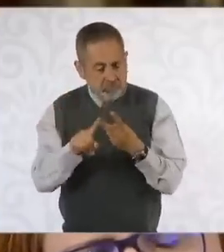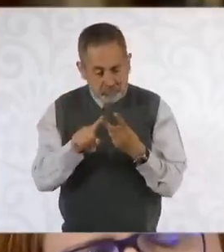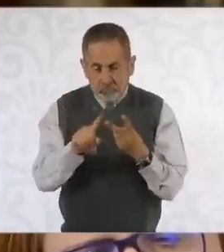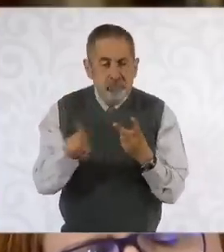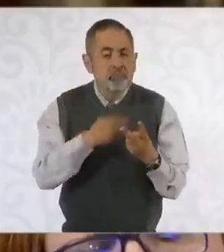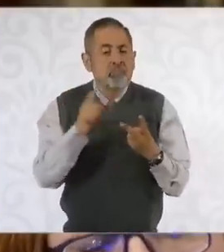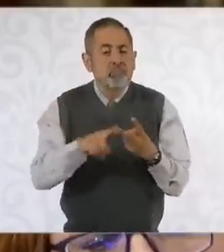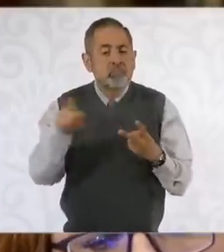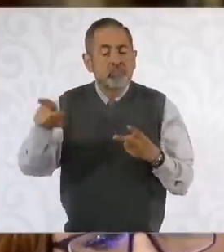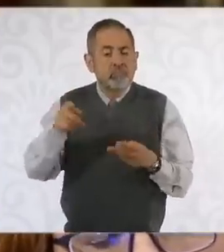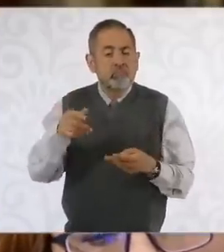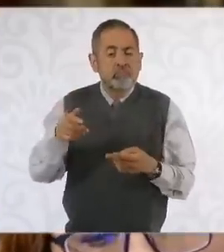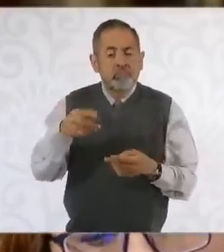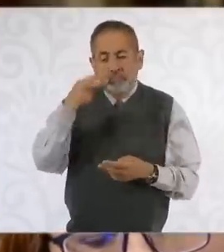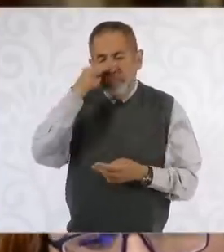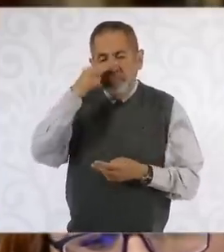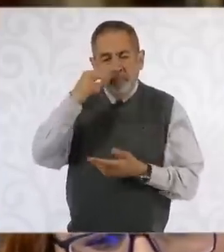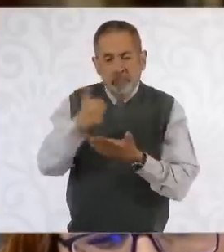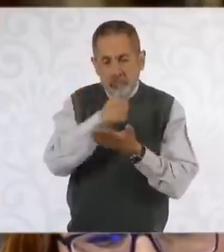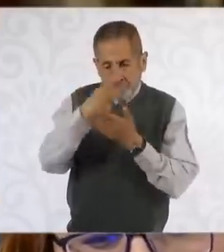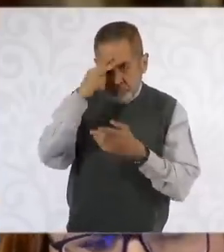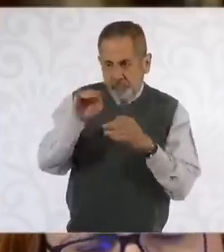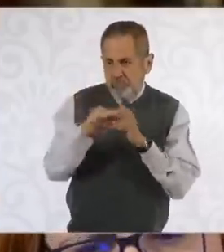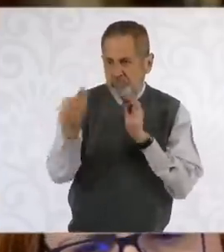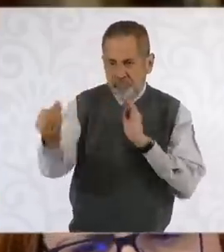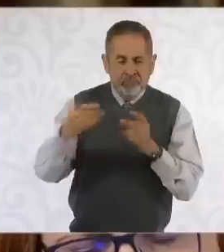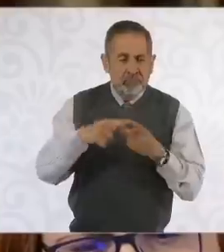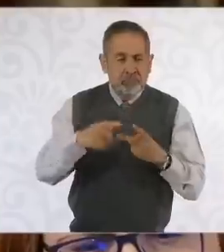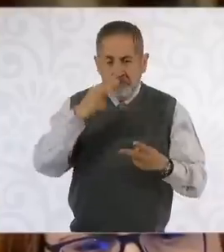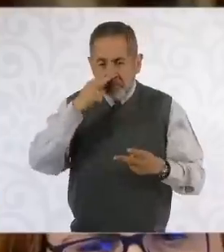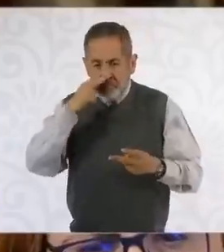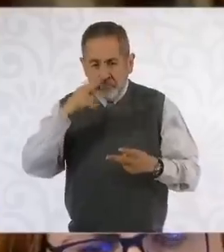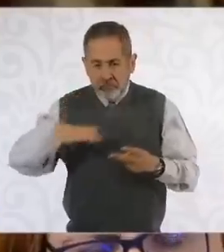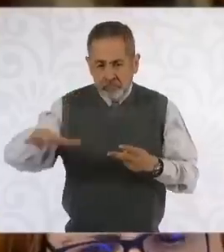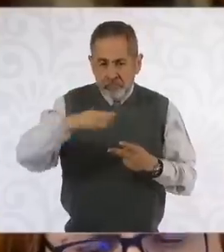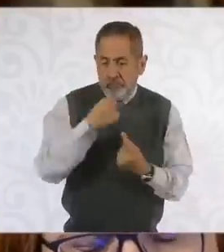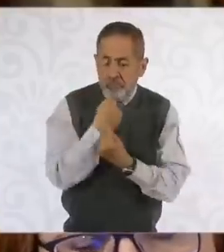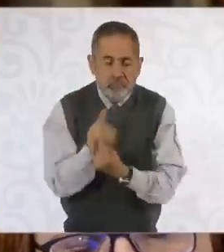una pequeña de una nena de hecho ya buscaron a a la dependencia pero es importante porque